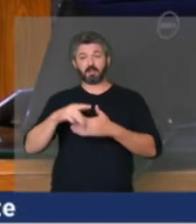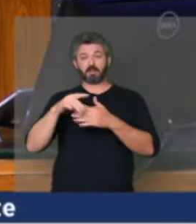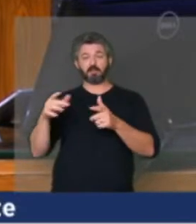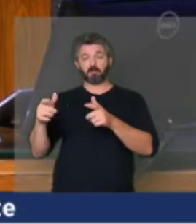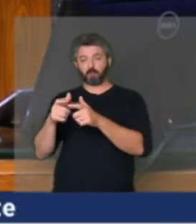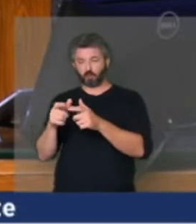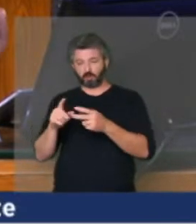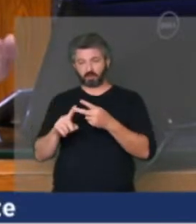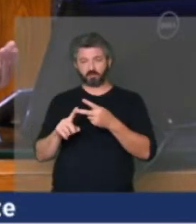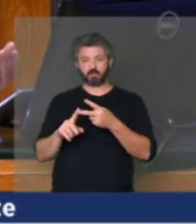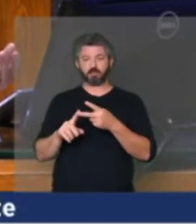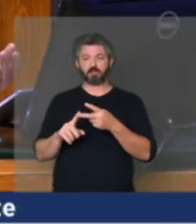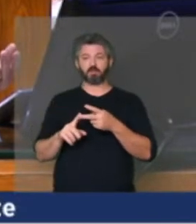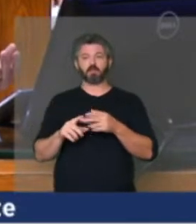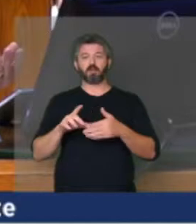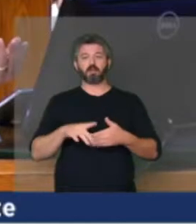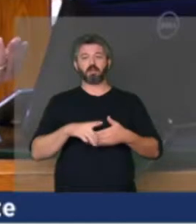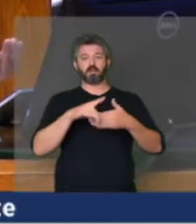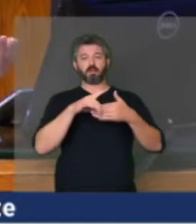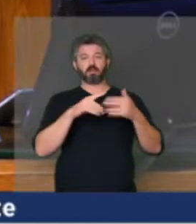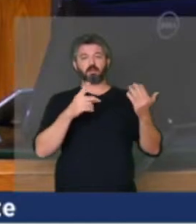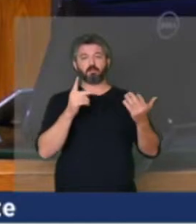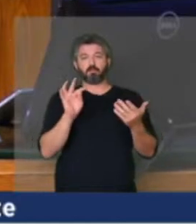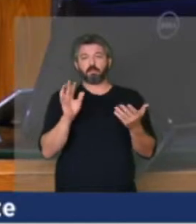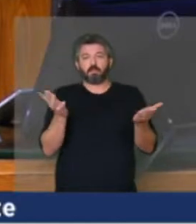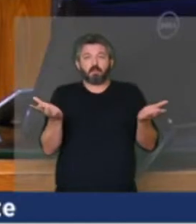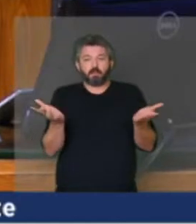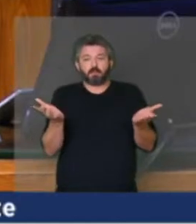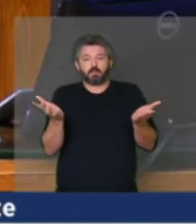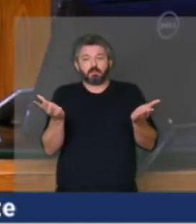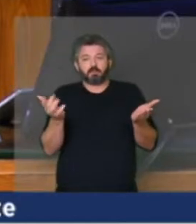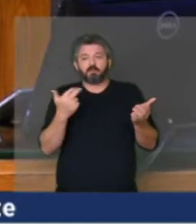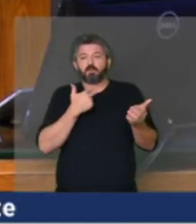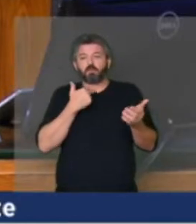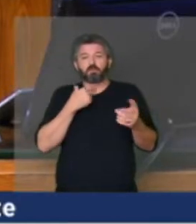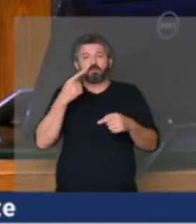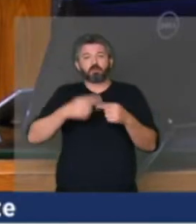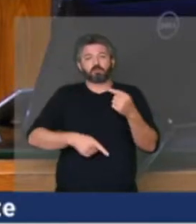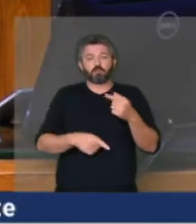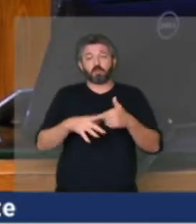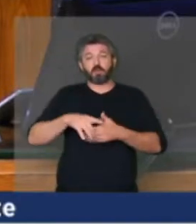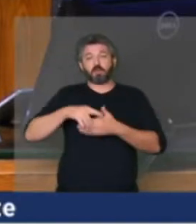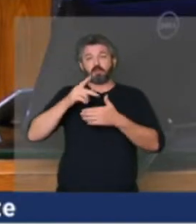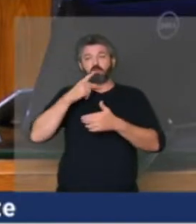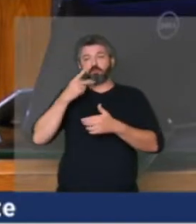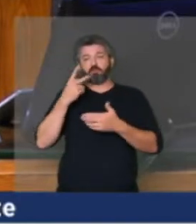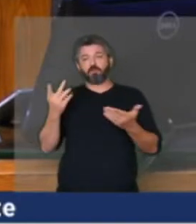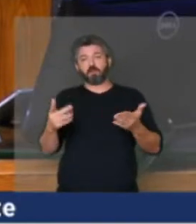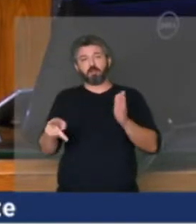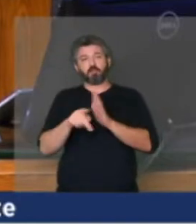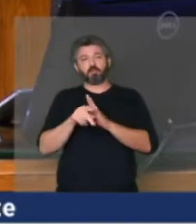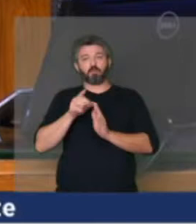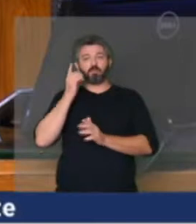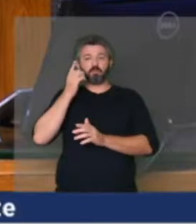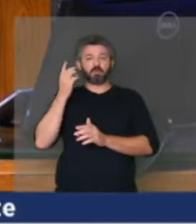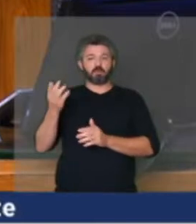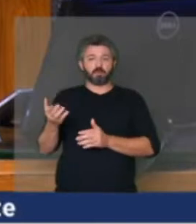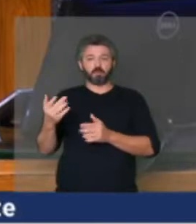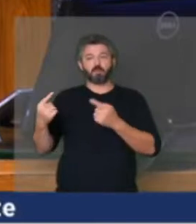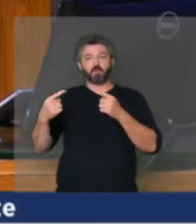DE LIDERANÇA DO PT. EU NÃO POSSO PEDIR O LÍDER DE FALAR EM UM MINUTO DO DEPUTADO IVAN VALENTE E TEMPO DE LIDERANÇA DA OPOSIÇÃO. ENTÃO... MEU QUERIDO DEPUTADO ZARATTINI...